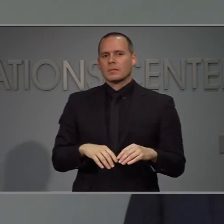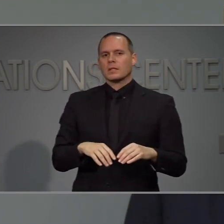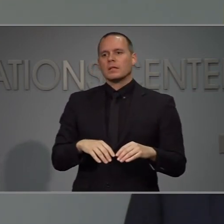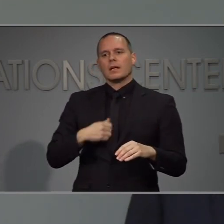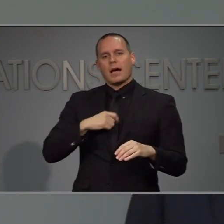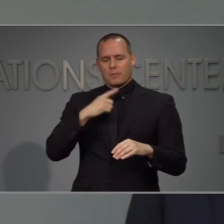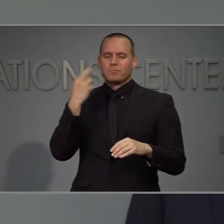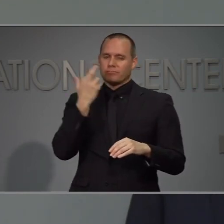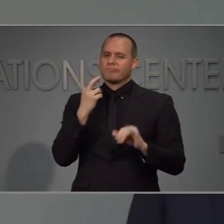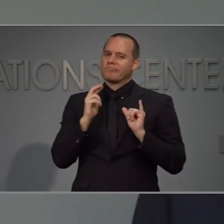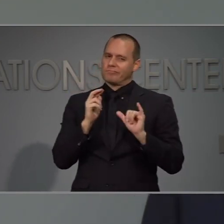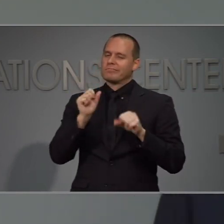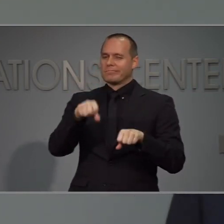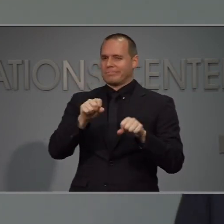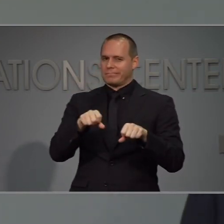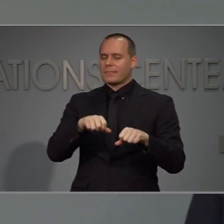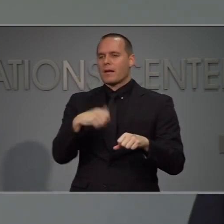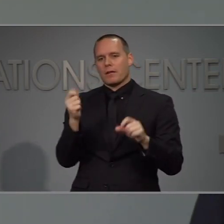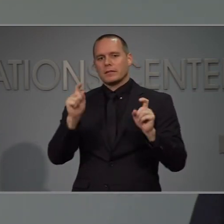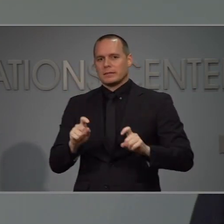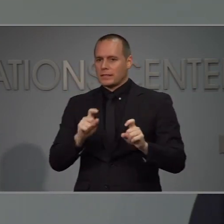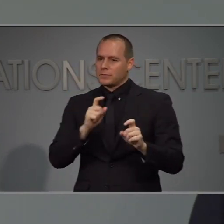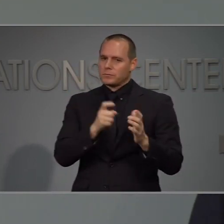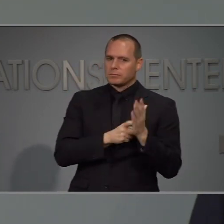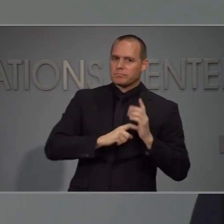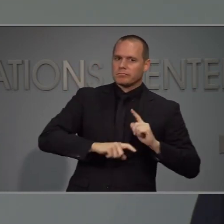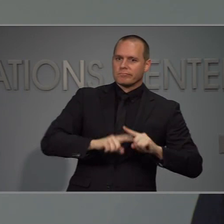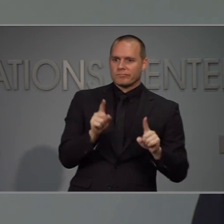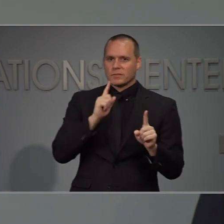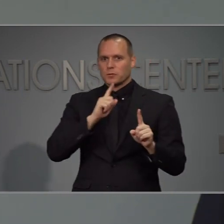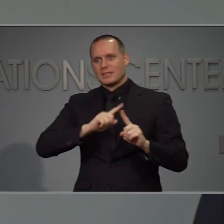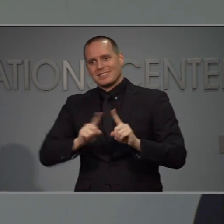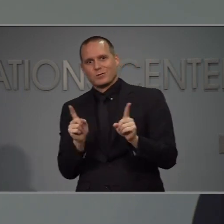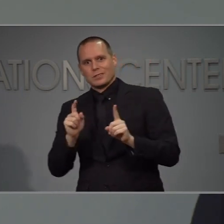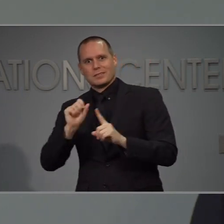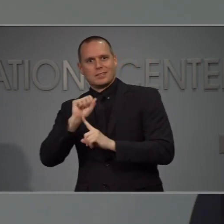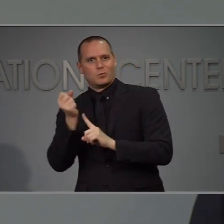sensibilidad. Lo importante es y si distintos tipos de pruebas